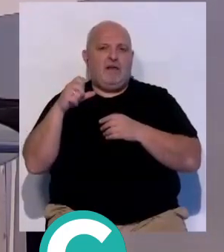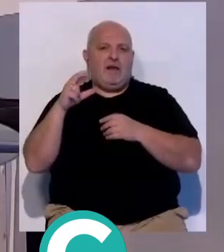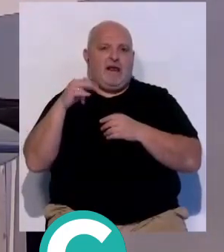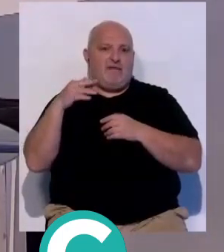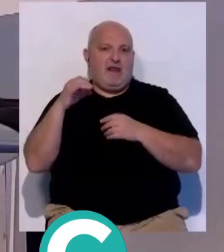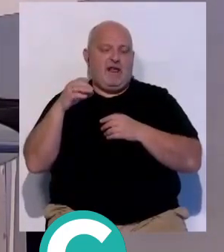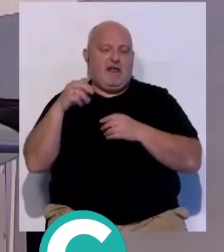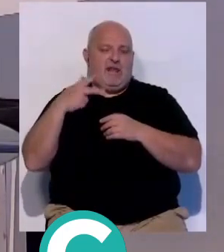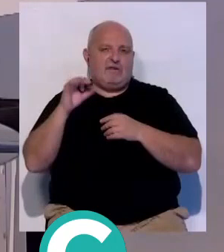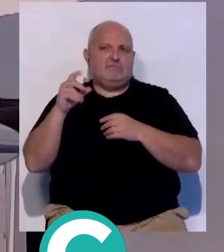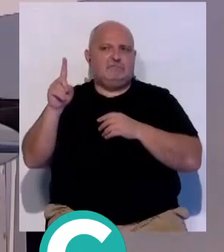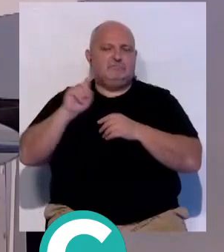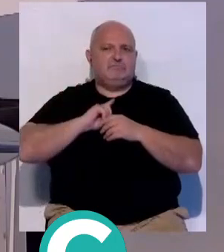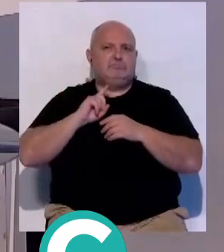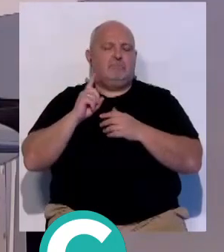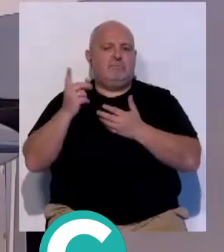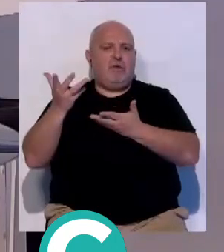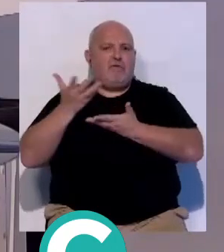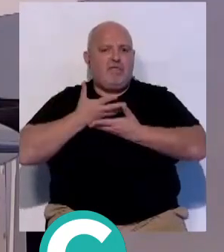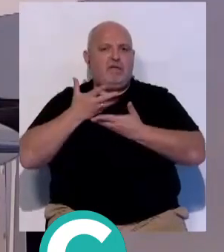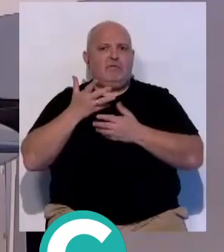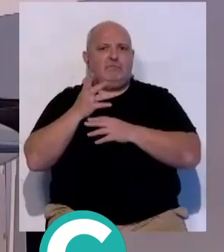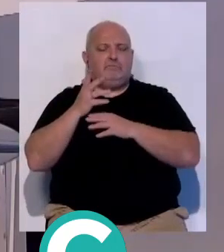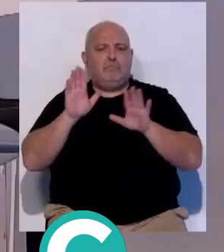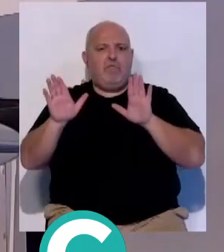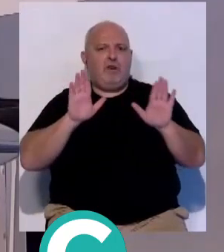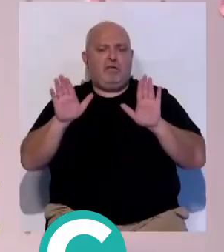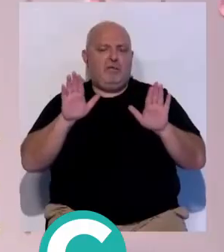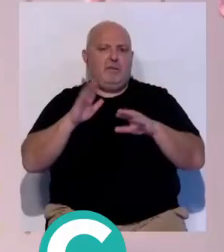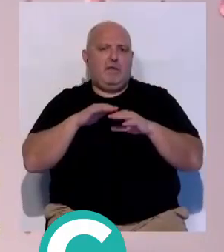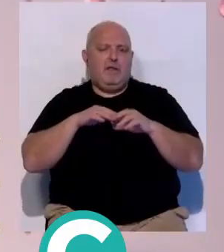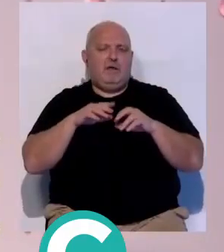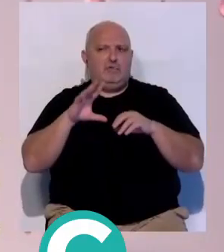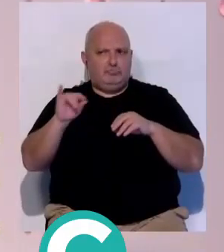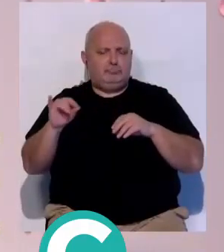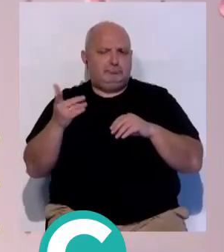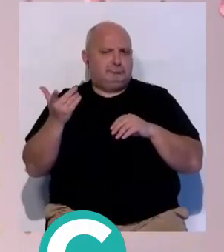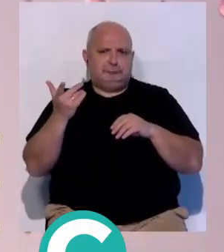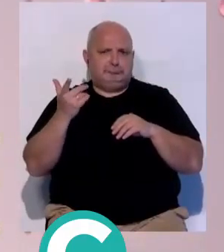y me dijo quiere estar en esto te invitamos para que y dije sí del tirón no preguntéis no sabía